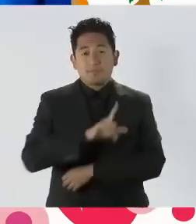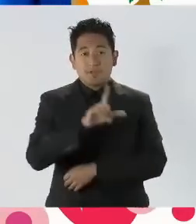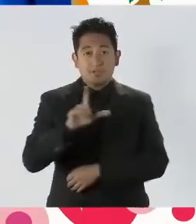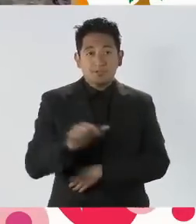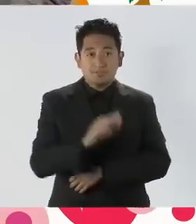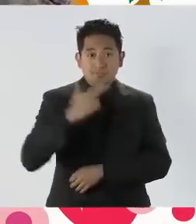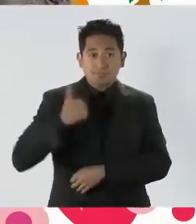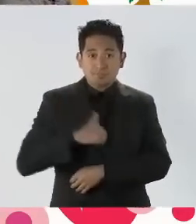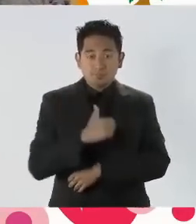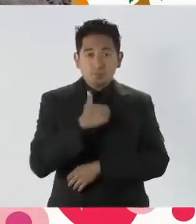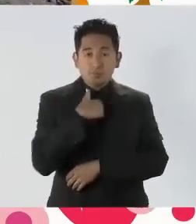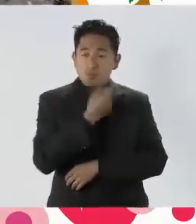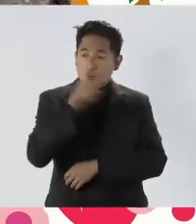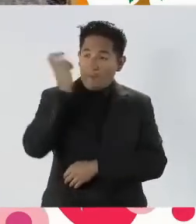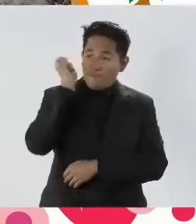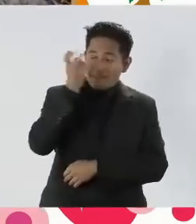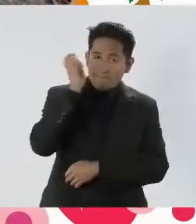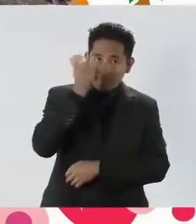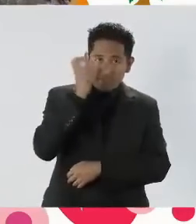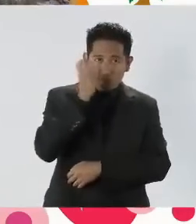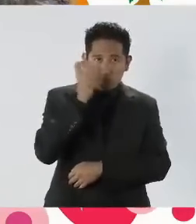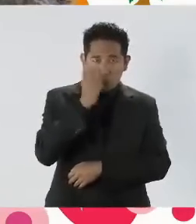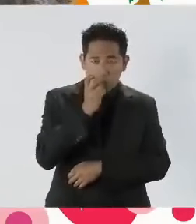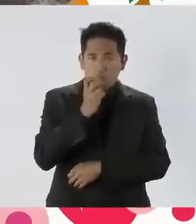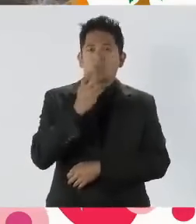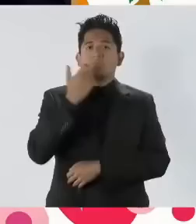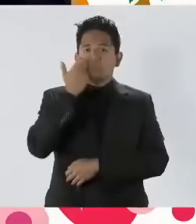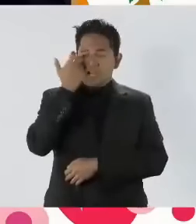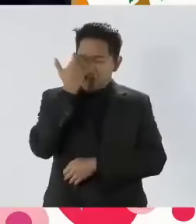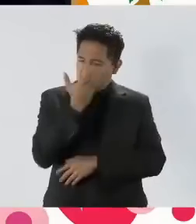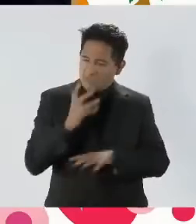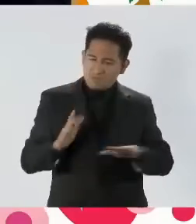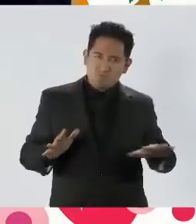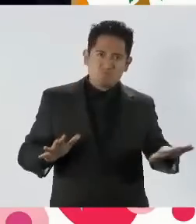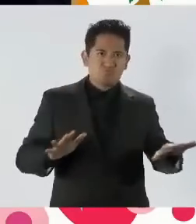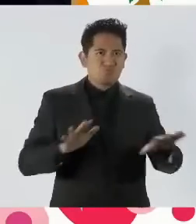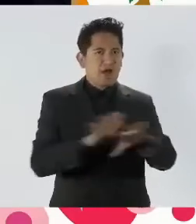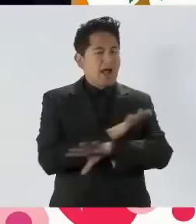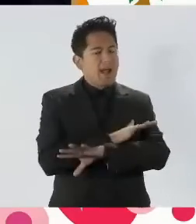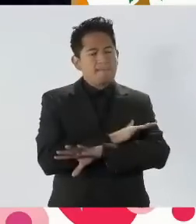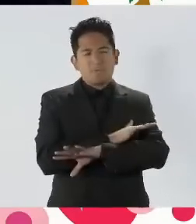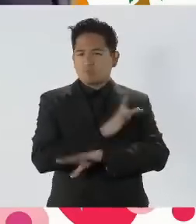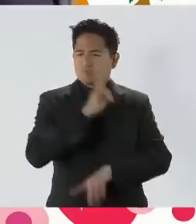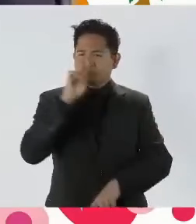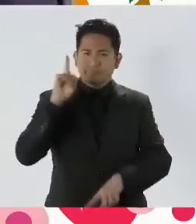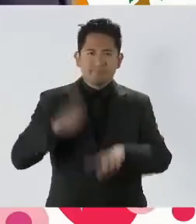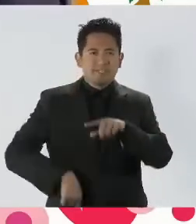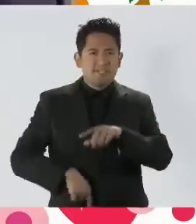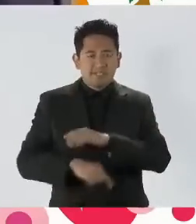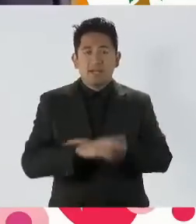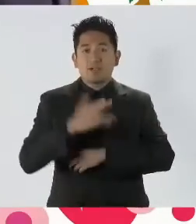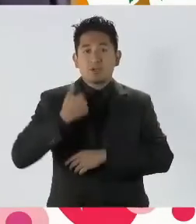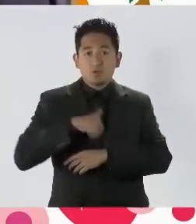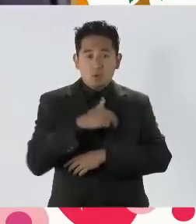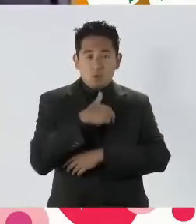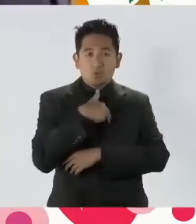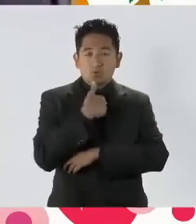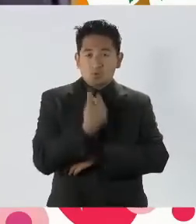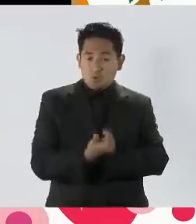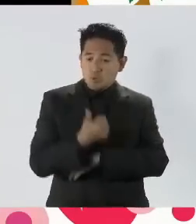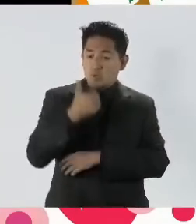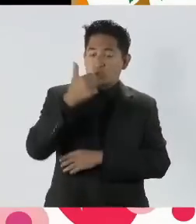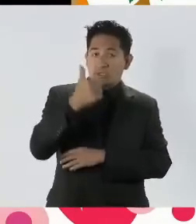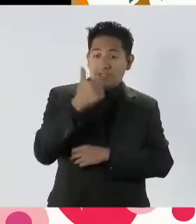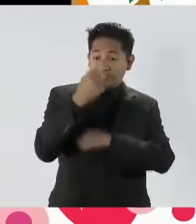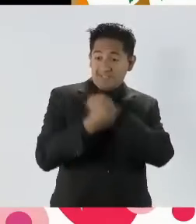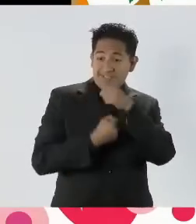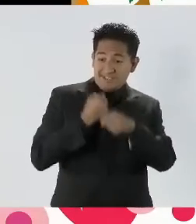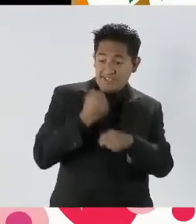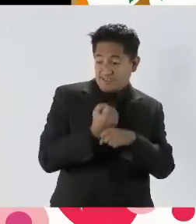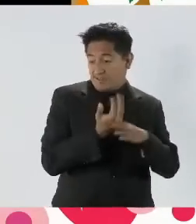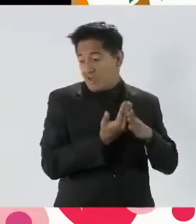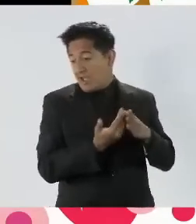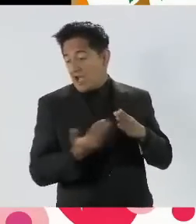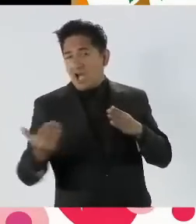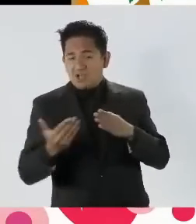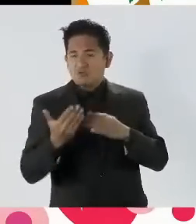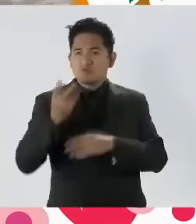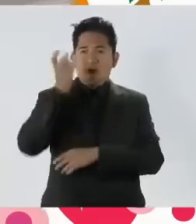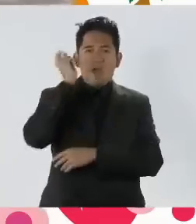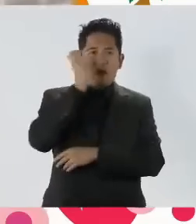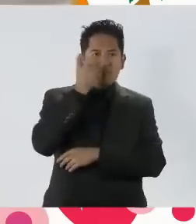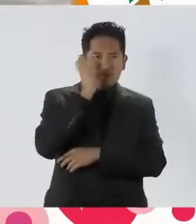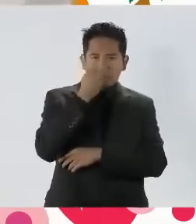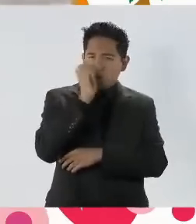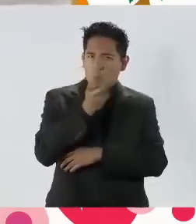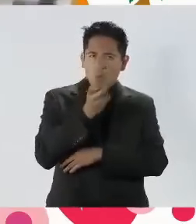de los microbuses como dijimos en este sexenio le diremos adió a los microbuses que no nos